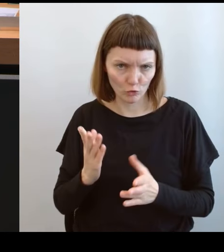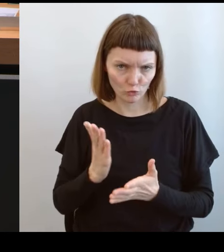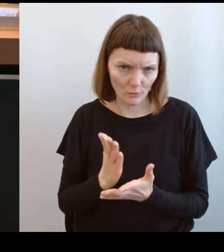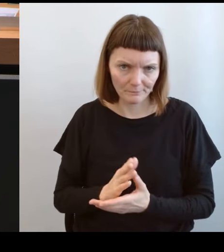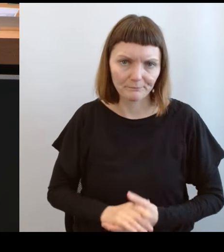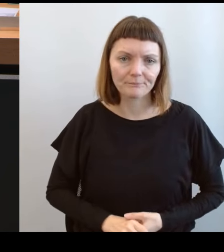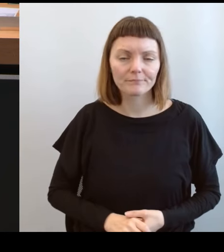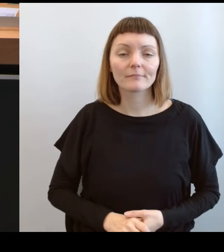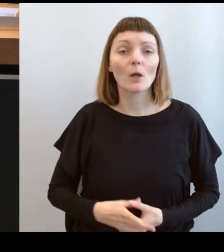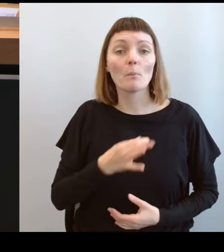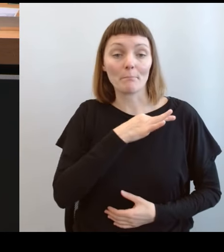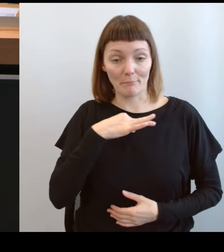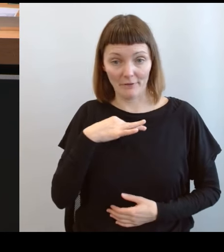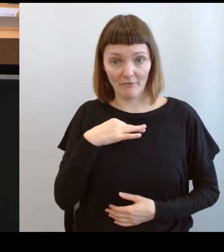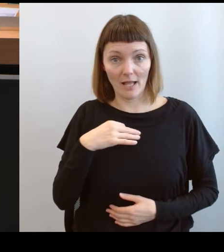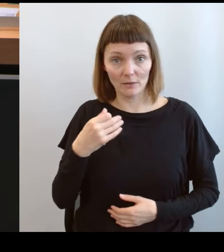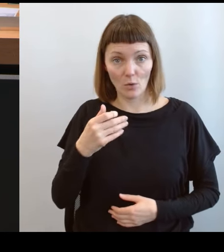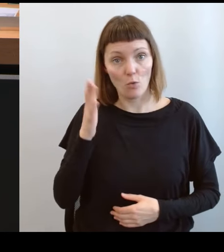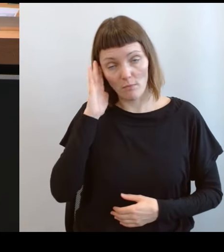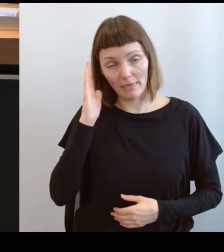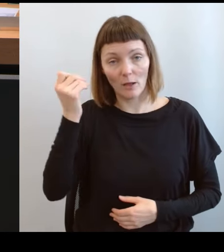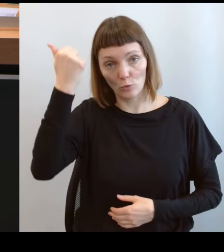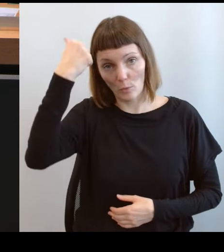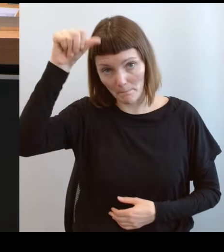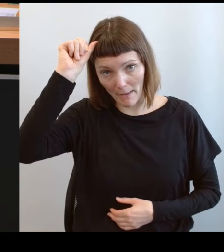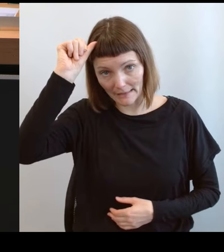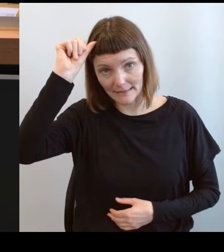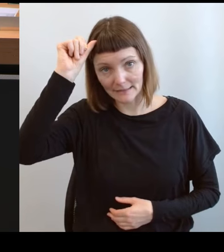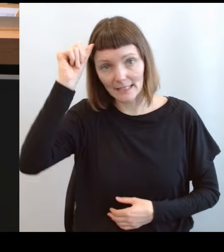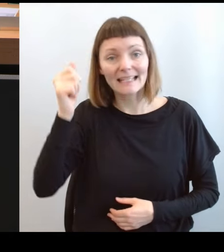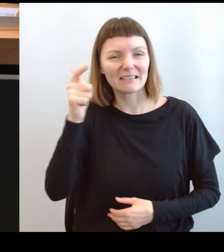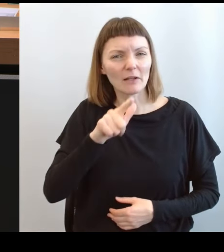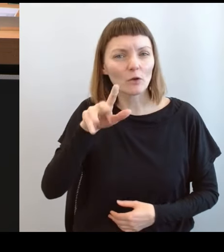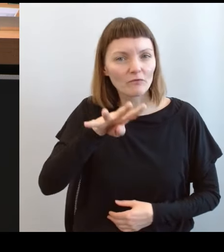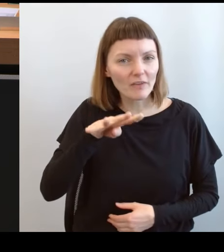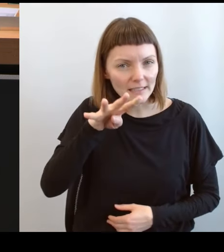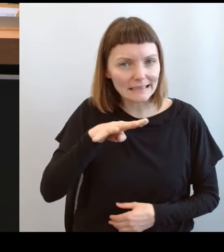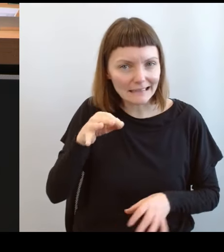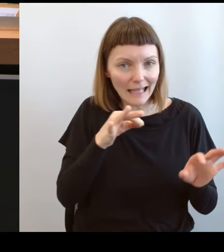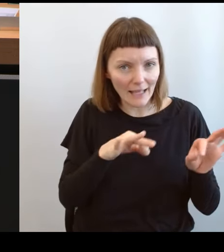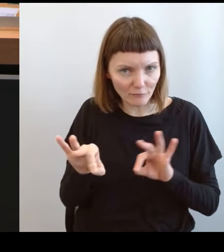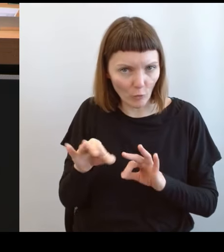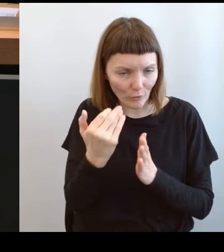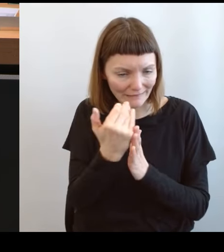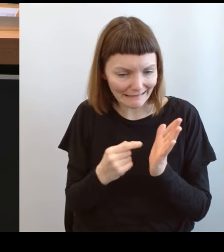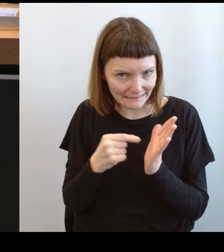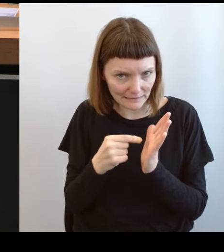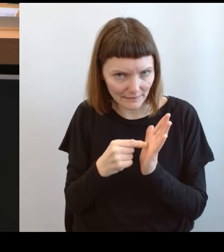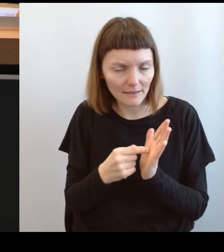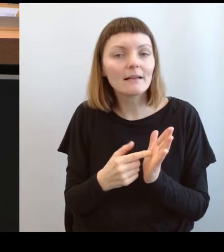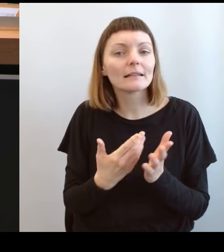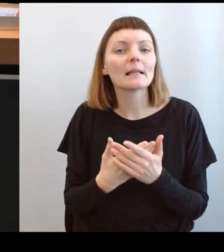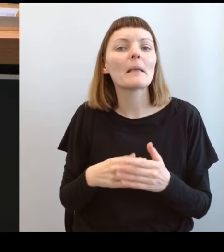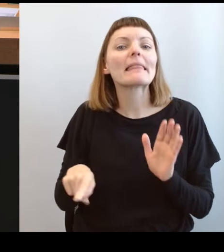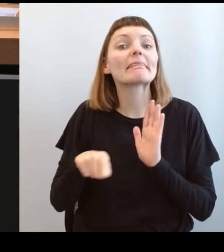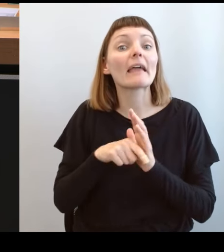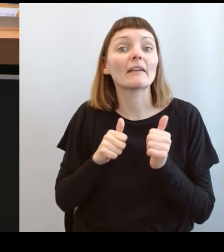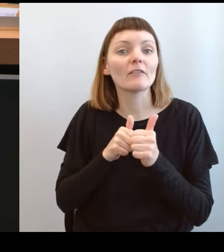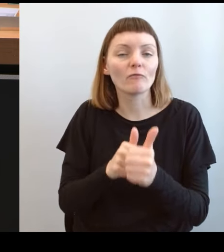City Tax im Jahr 2014, dass keine negativen Folgen zu erwarten sind. Die Anzahl der touristischen Übernachtungen nahm infolge der